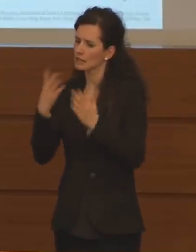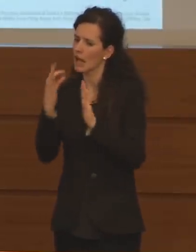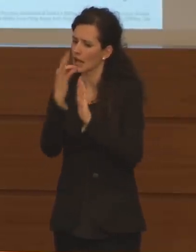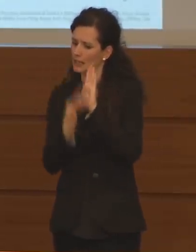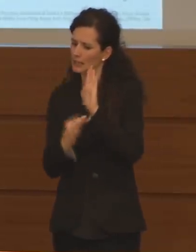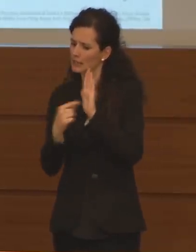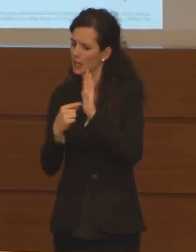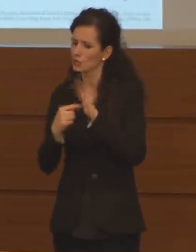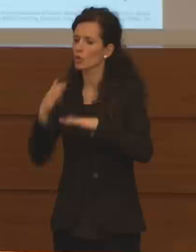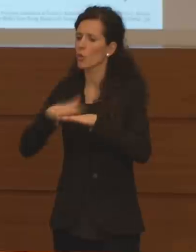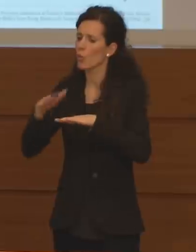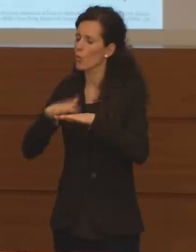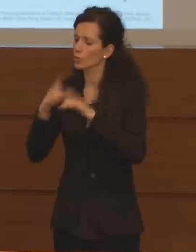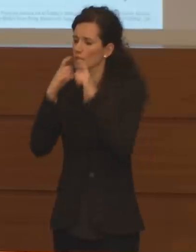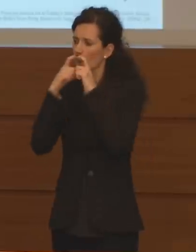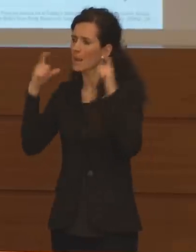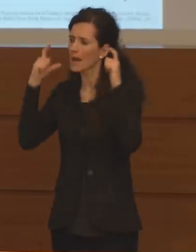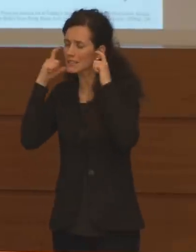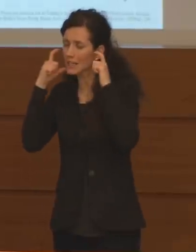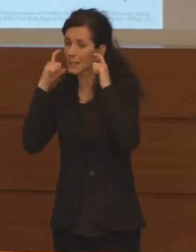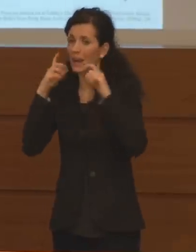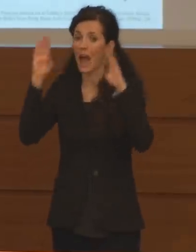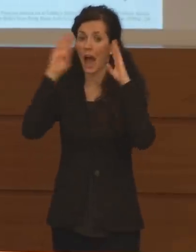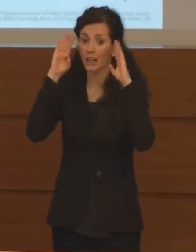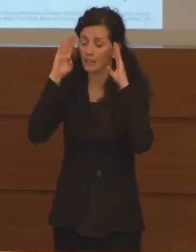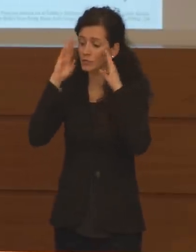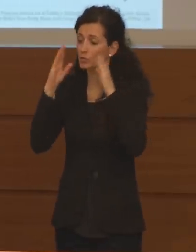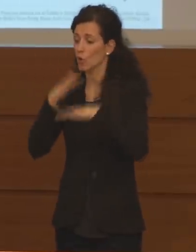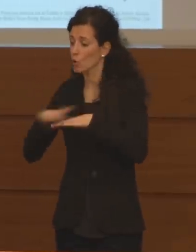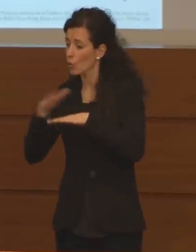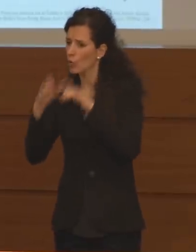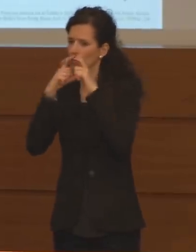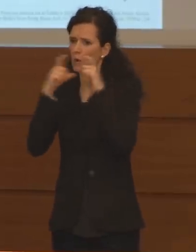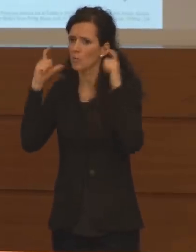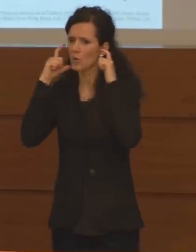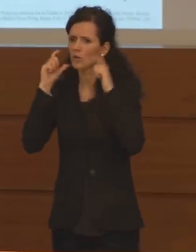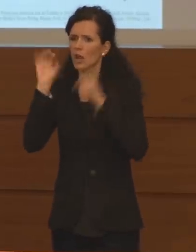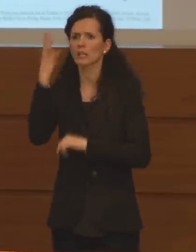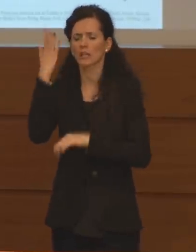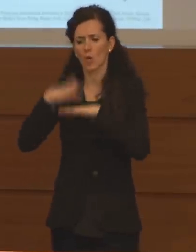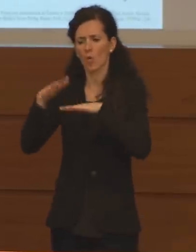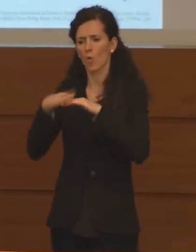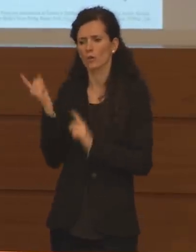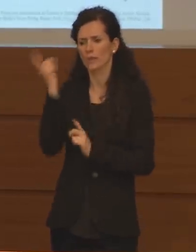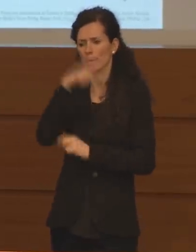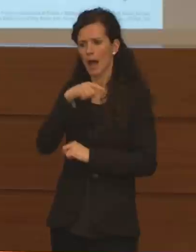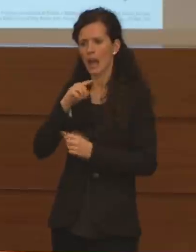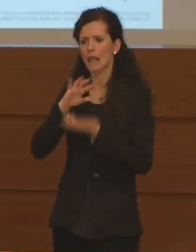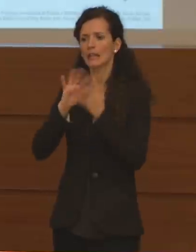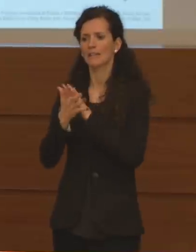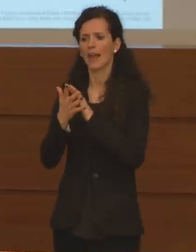mascherine, e dice attenzione a come le utilizziamo perché se vengono utilizzate male possono essere anche controproducenti, possiamo chiarire